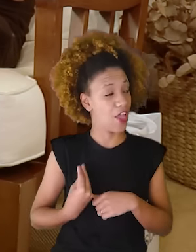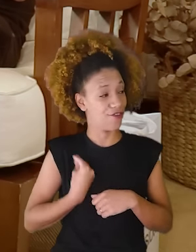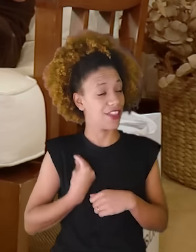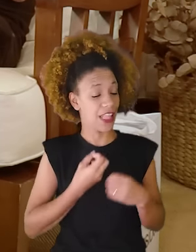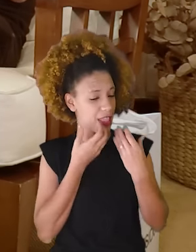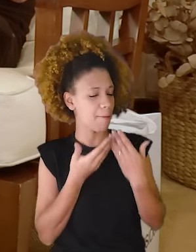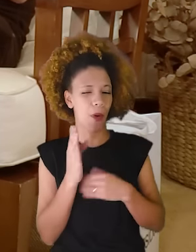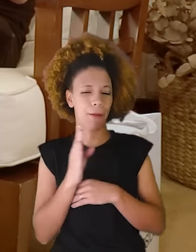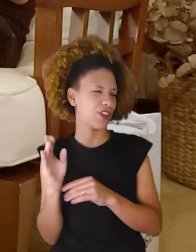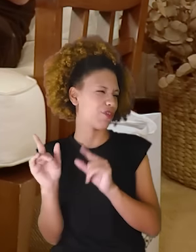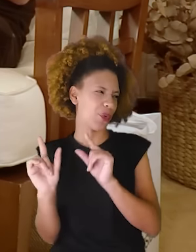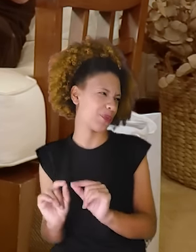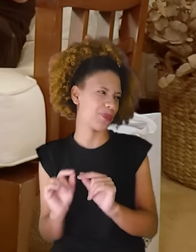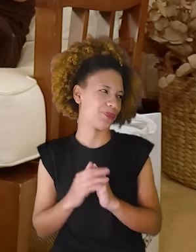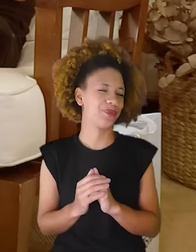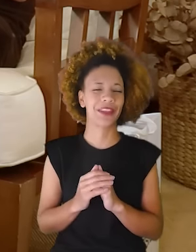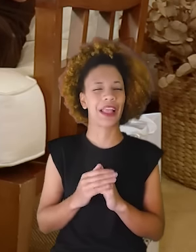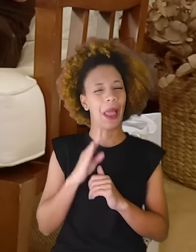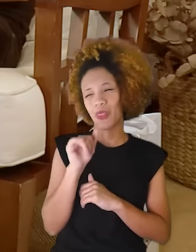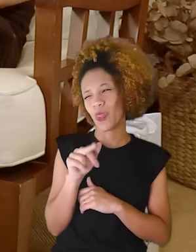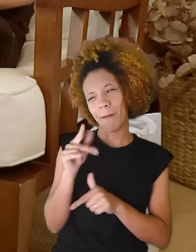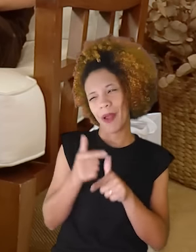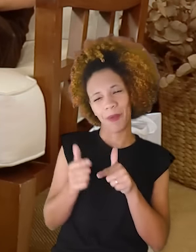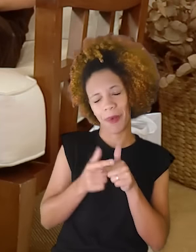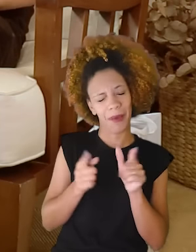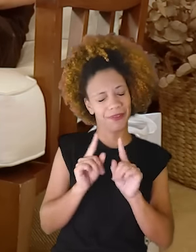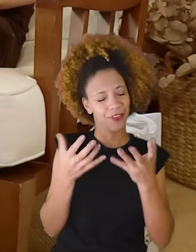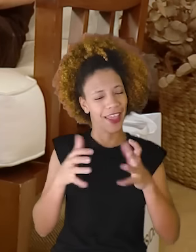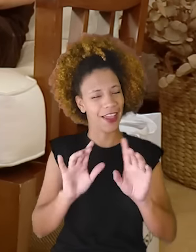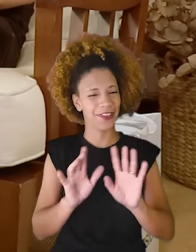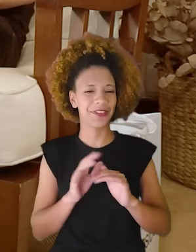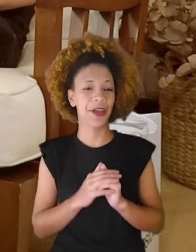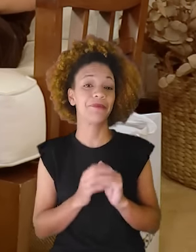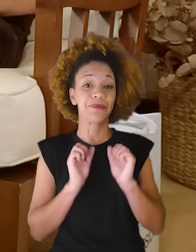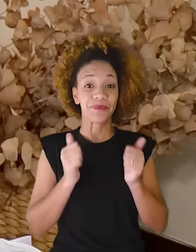tá muito boa você fal muito bo já tô com a [ __ ] Aí do bar mais uma eu não quero pronto então assim